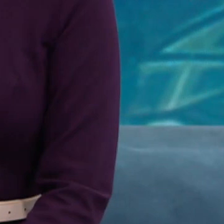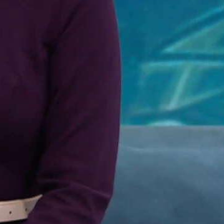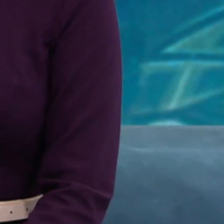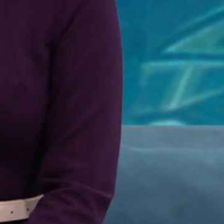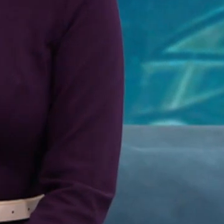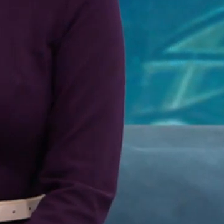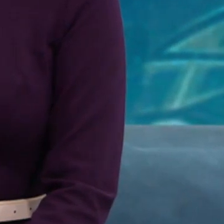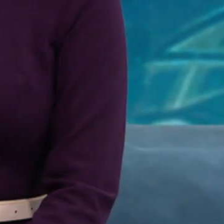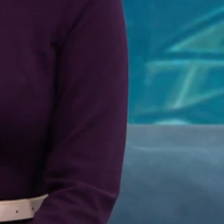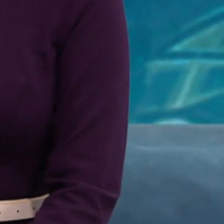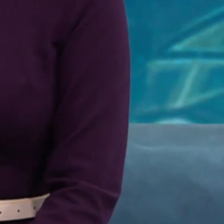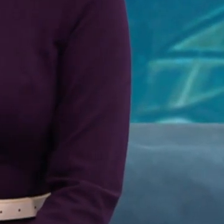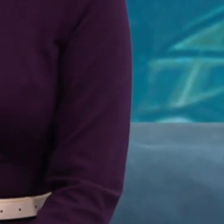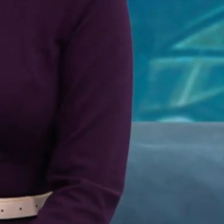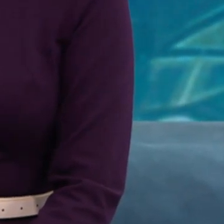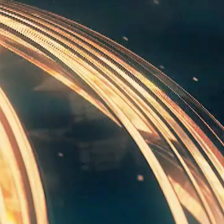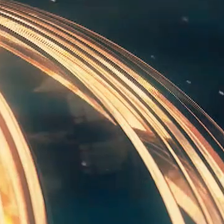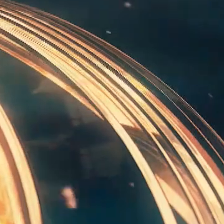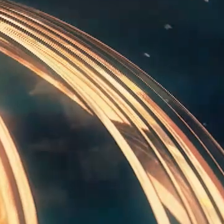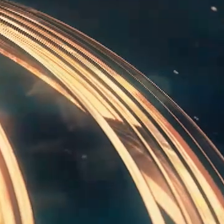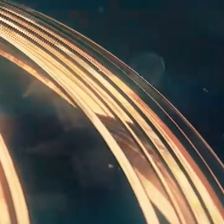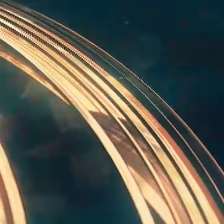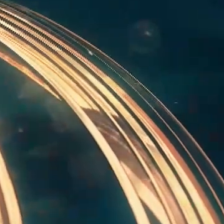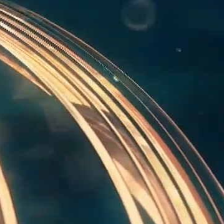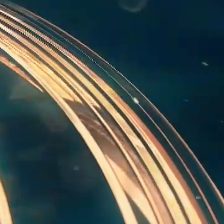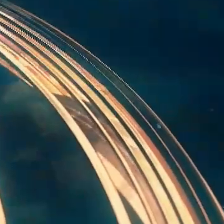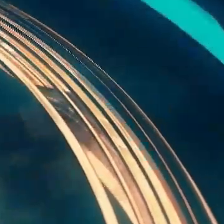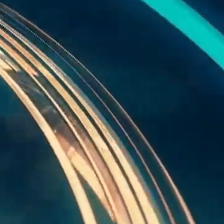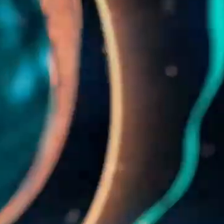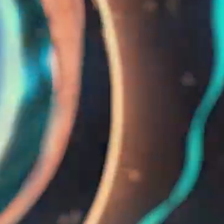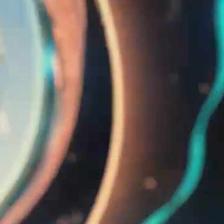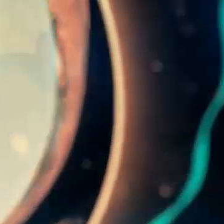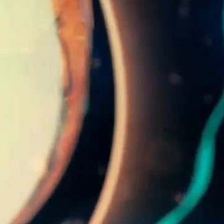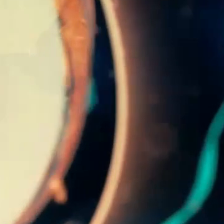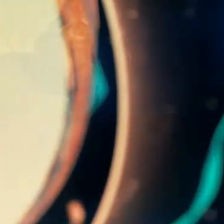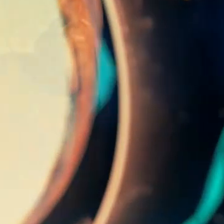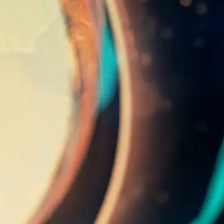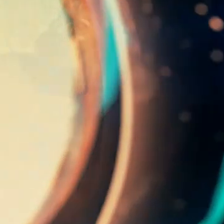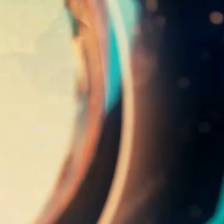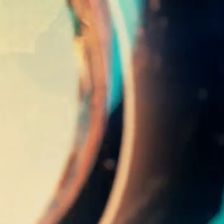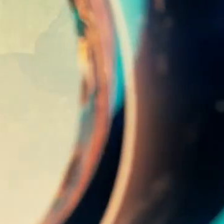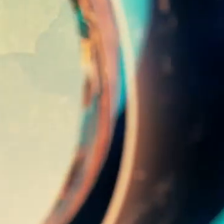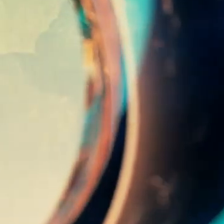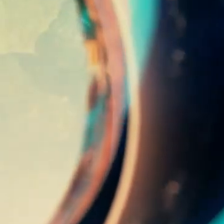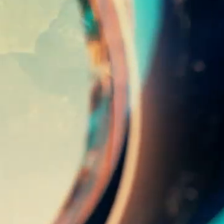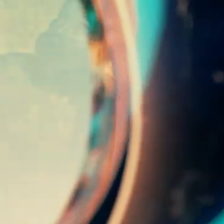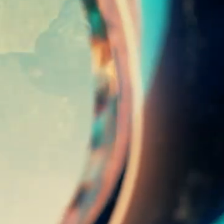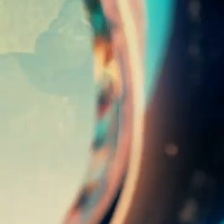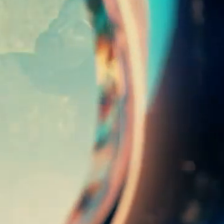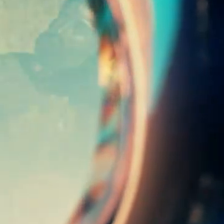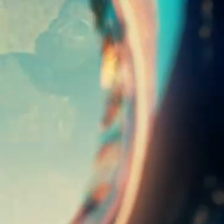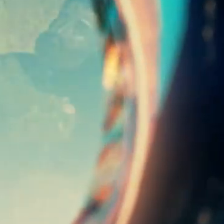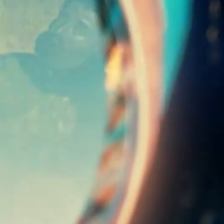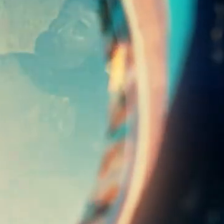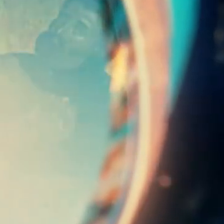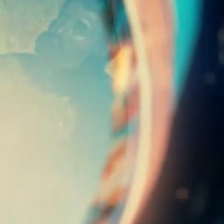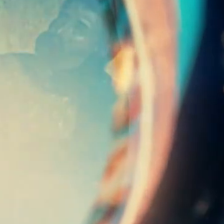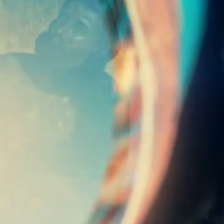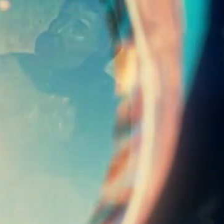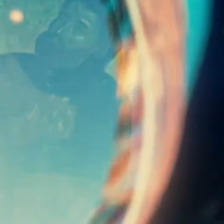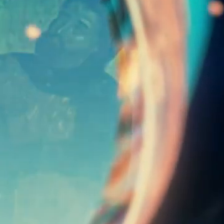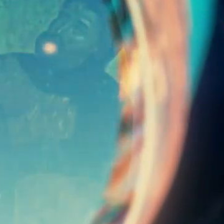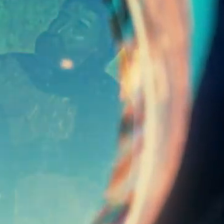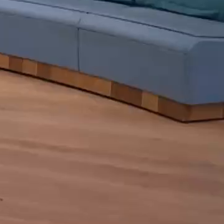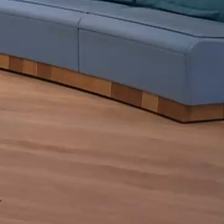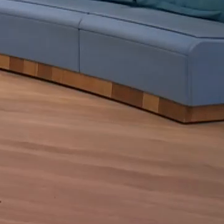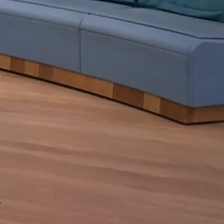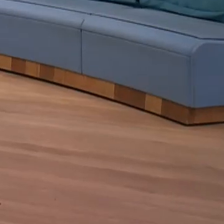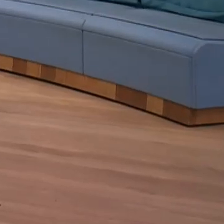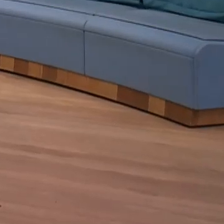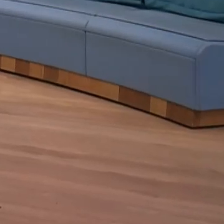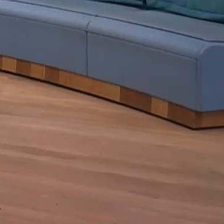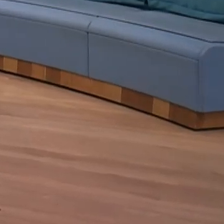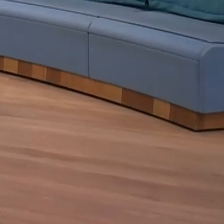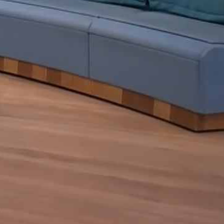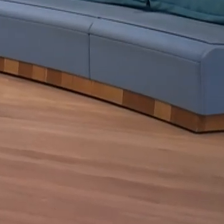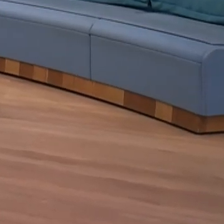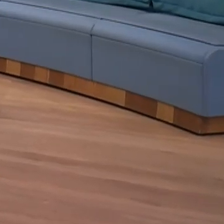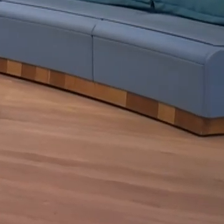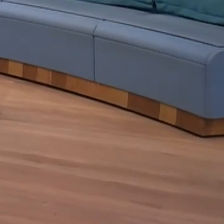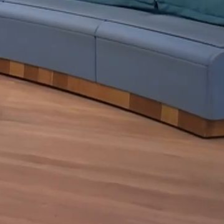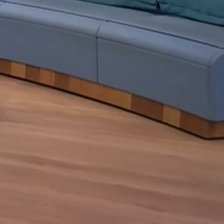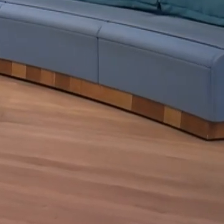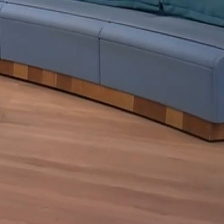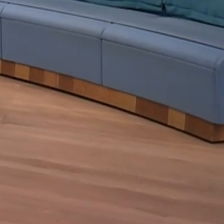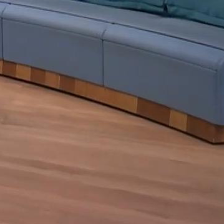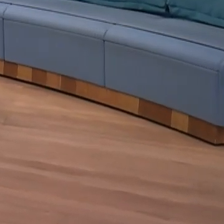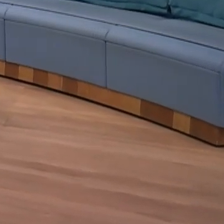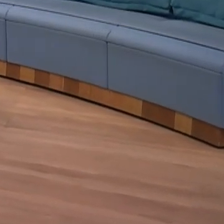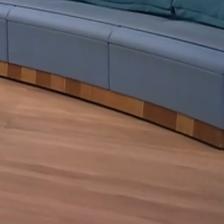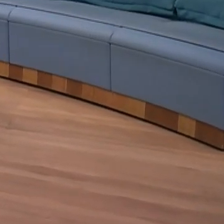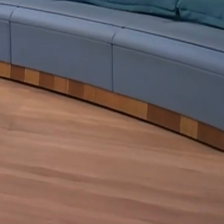прочесть вместе Евангелие дня [музыка] отец Дмитрий Будьте добры сегодняшний отрывок мы